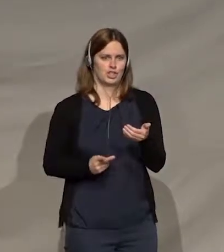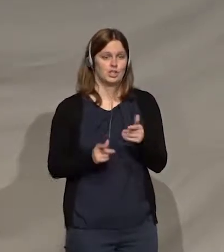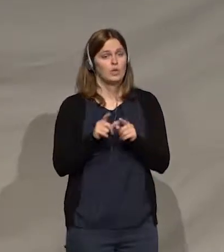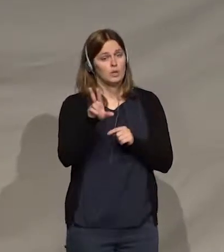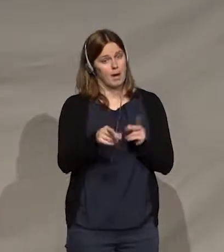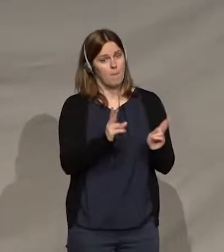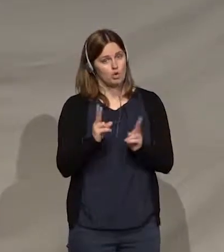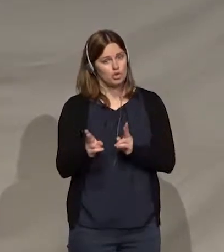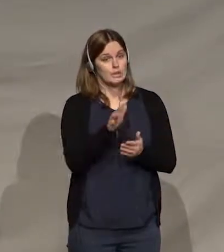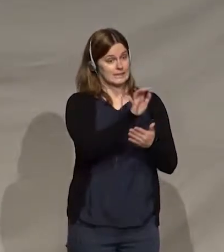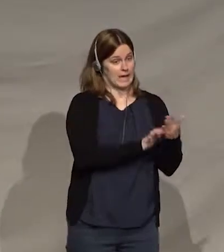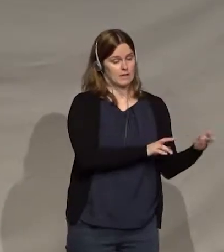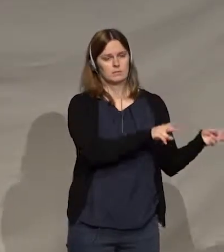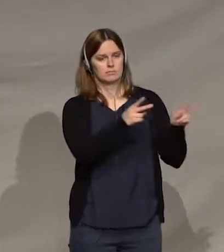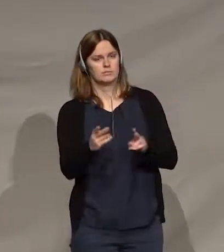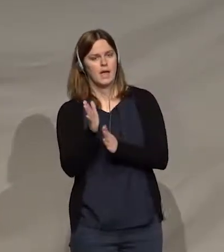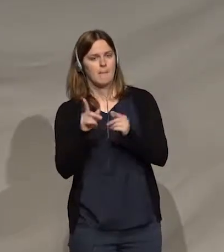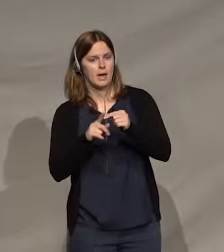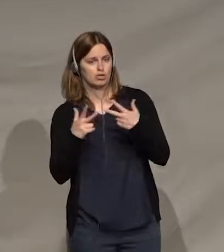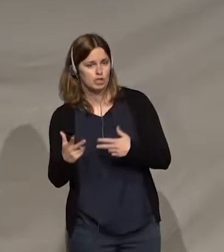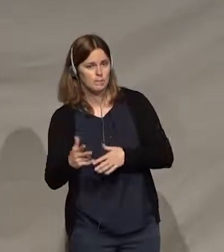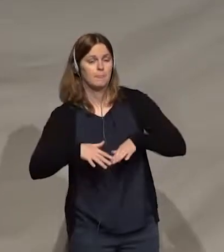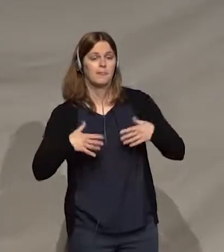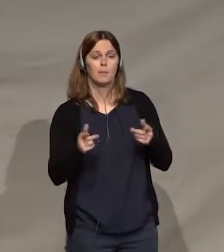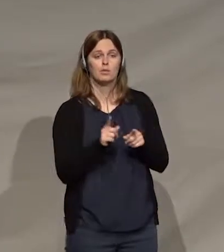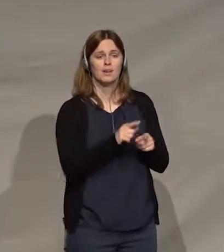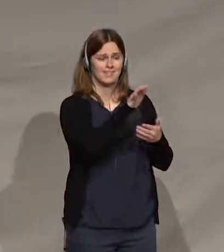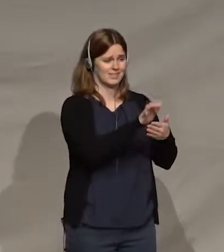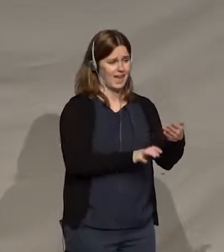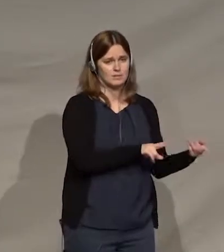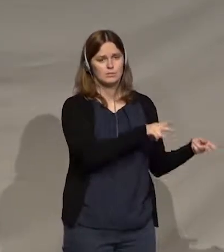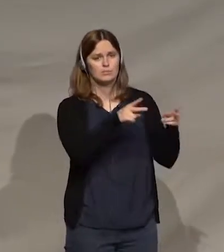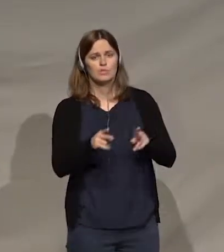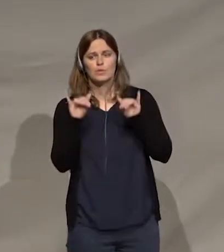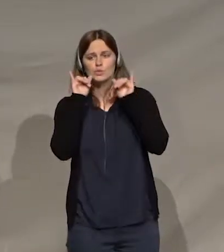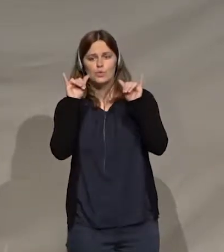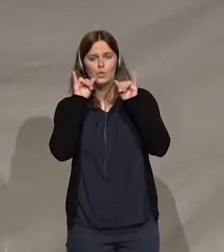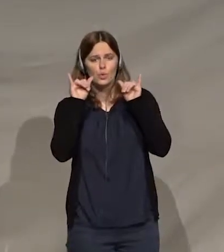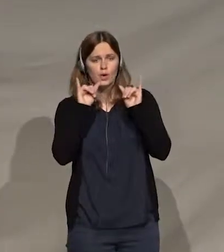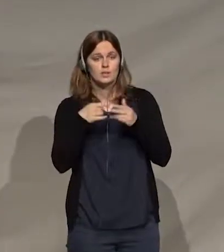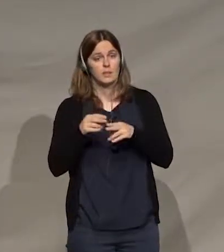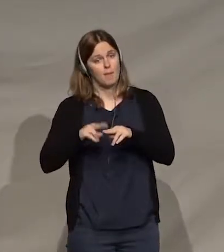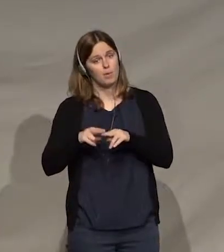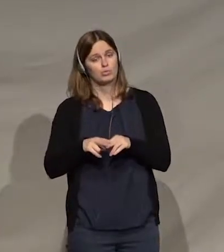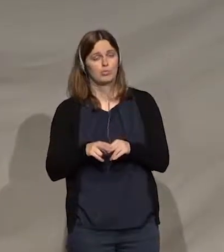nebo přejít na konkrétní kapitolu, pak mp3 není až tak ideální. A proto také podporujeme to, čemu říkáme Strukturované audio knihy.